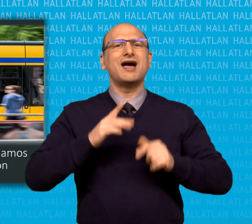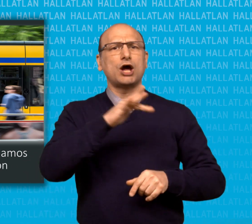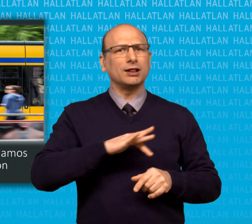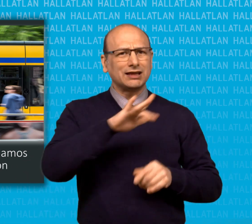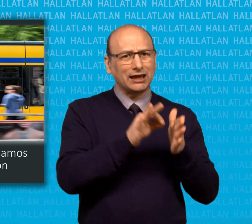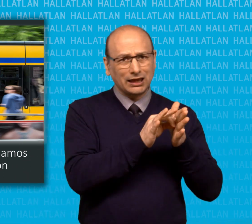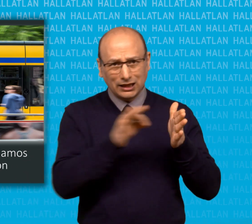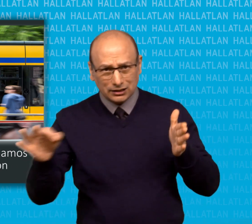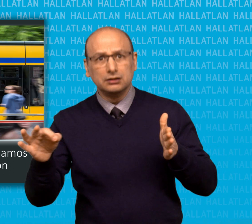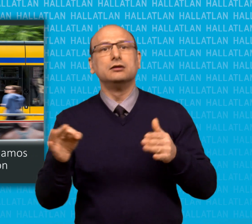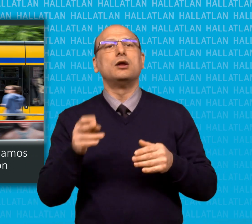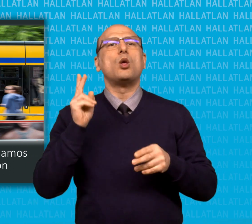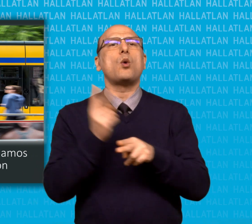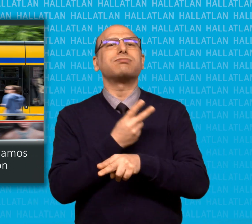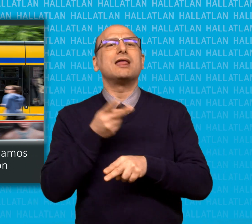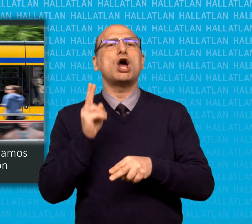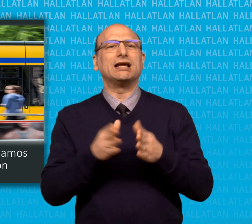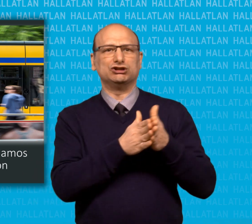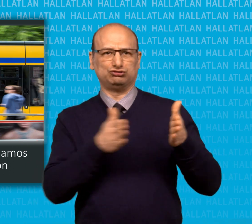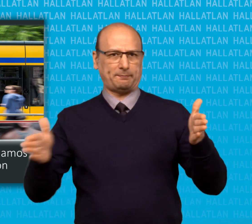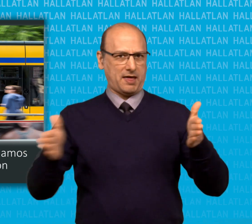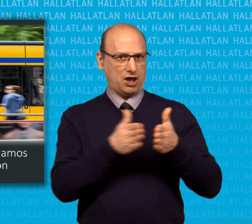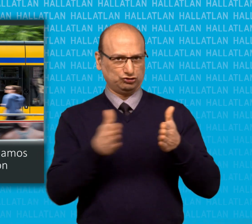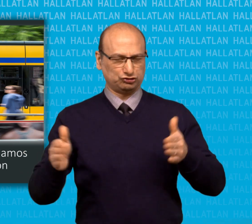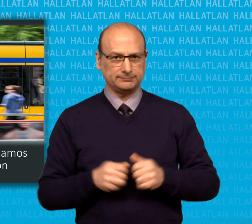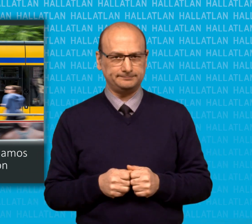a Kőbánya-Kispest és a Nagyvárad tér között folytatódik.